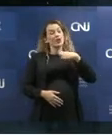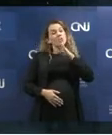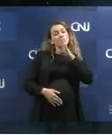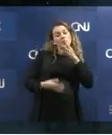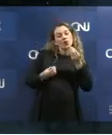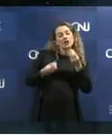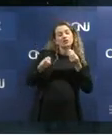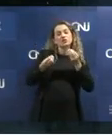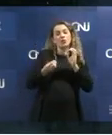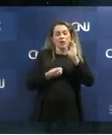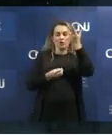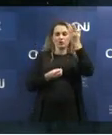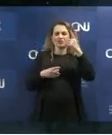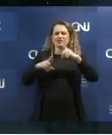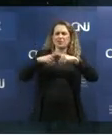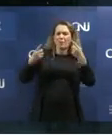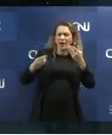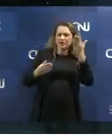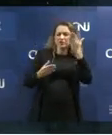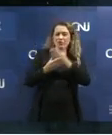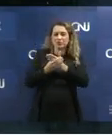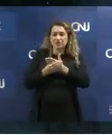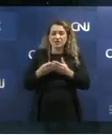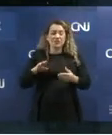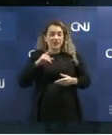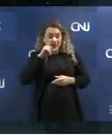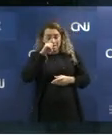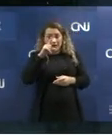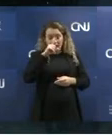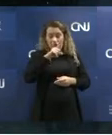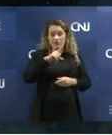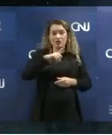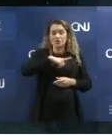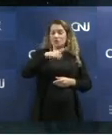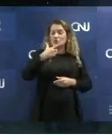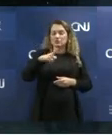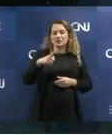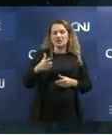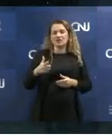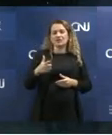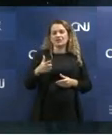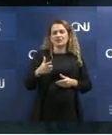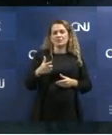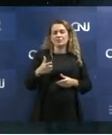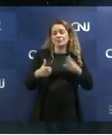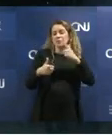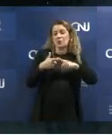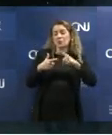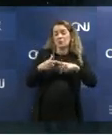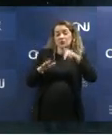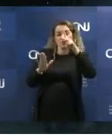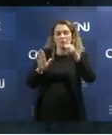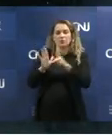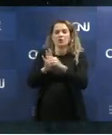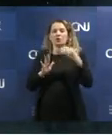extremamente grave não foi causada propriamente pelo magistrado ou se foi em alguma medida.